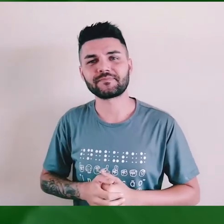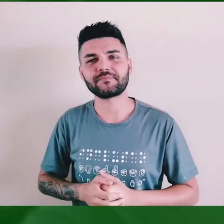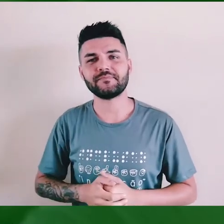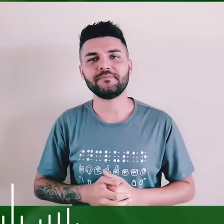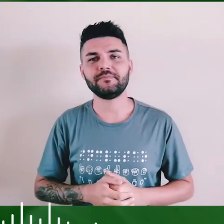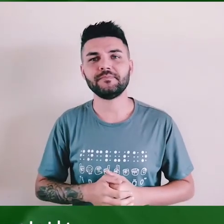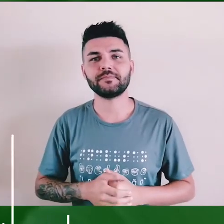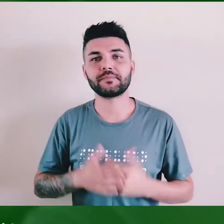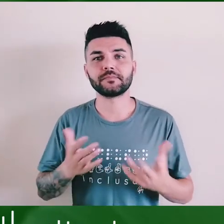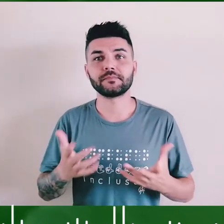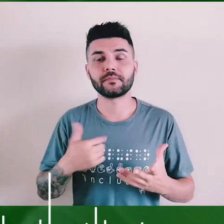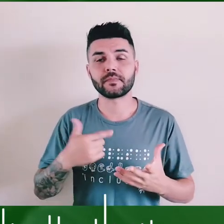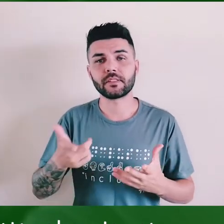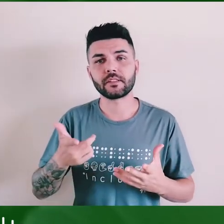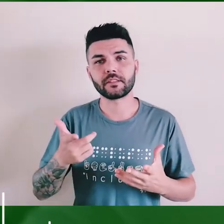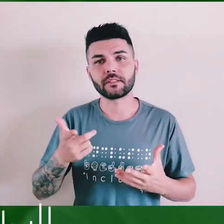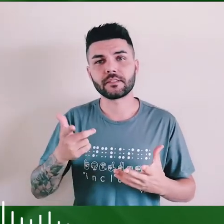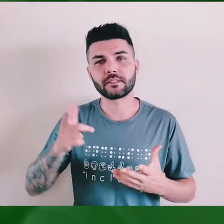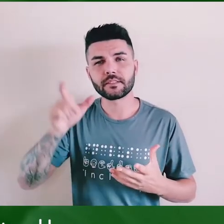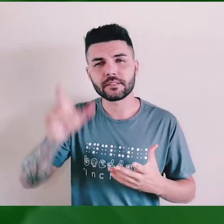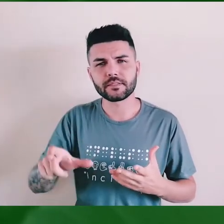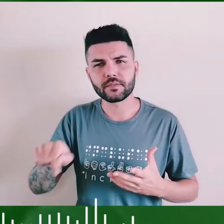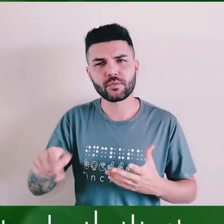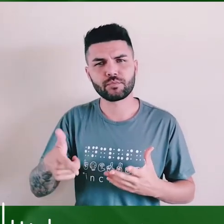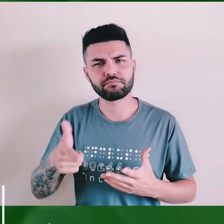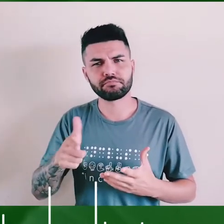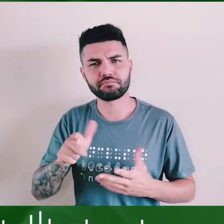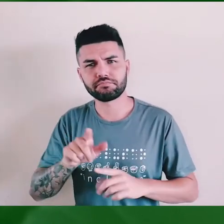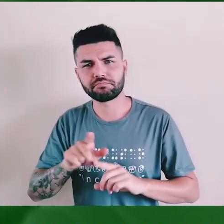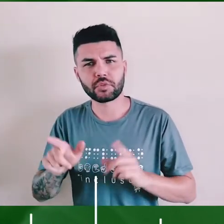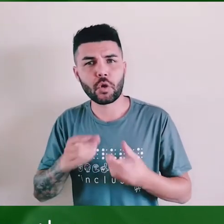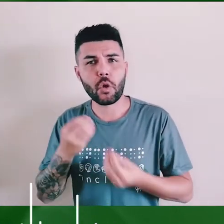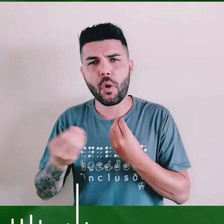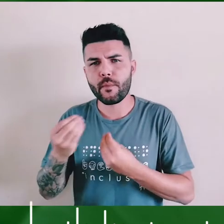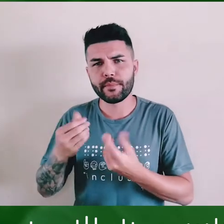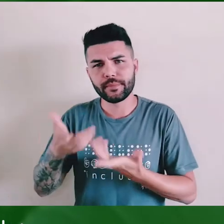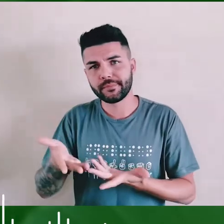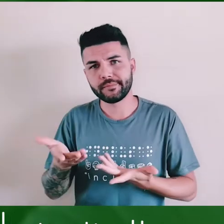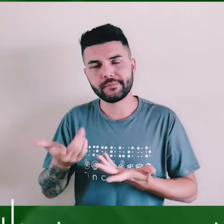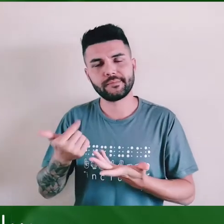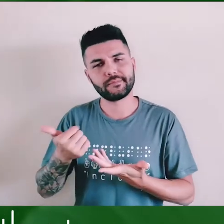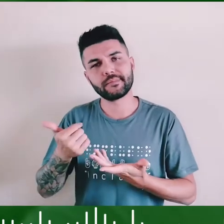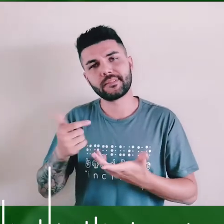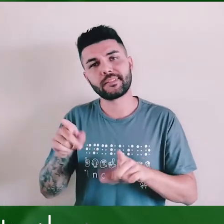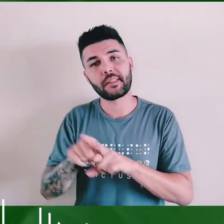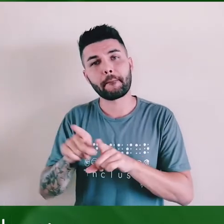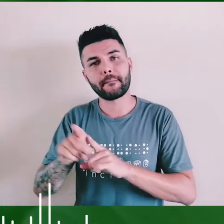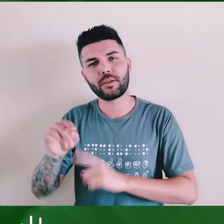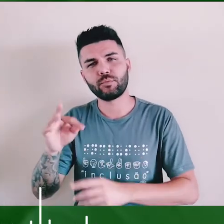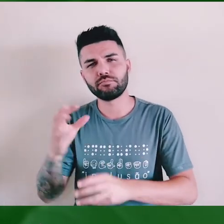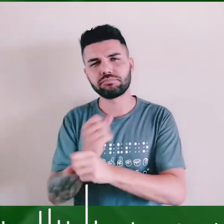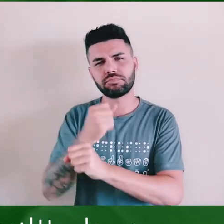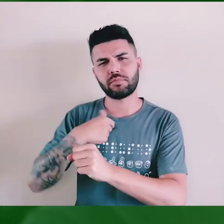falar, pois sou estudante de teatro então sou apaixonado pela história e trajetória